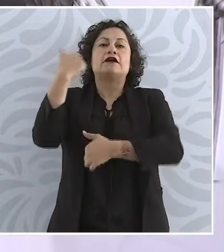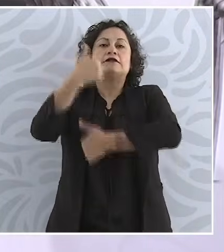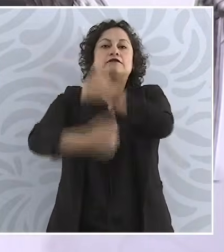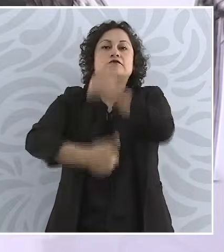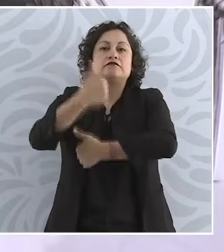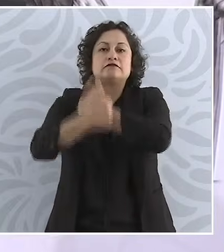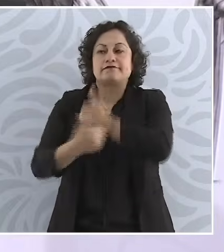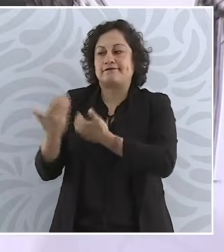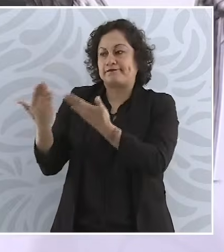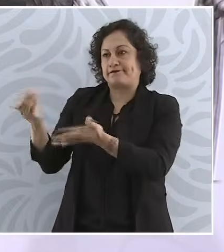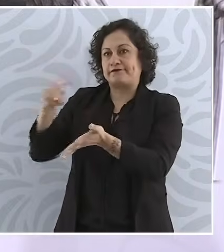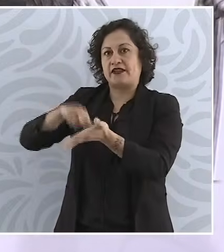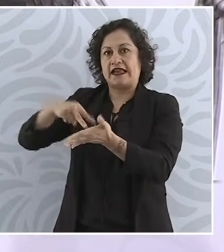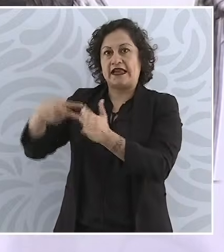y el fraude electoral no lo [Aplausos] [Música]